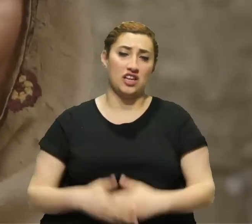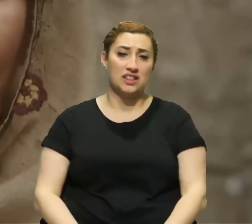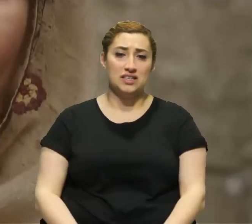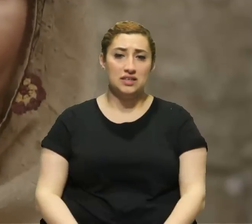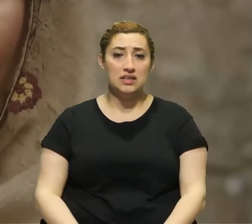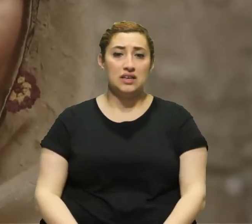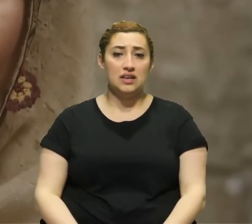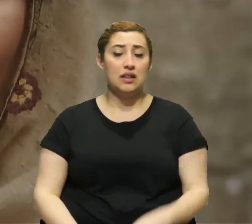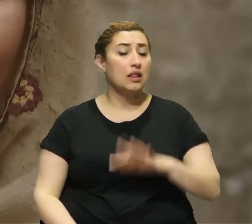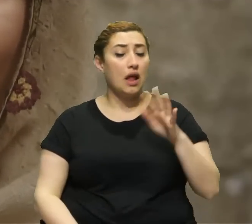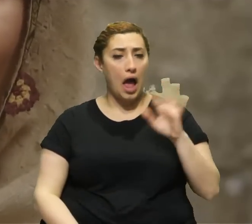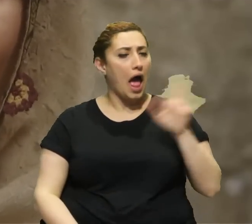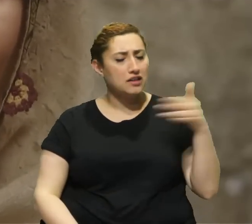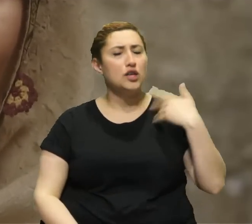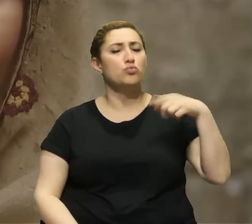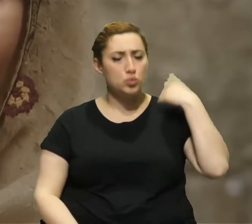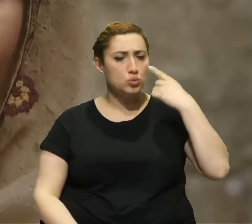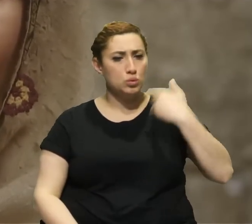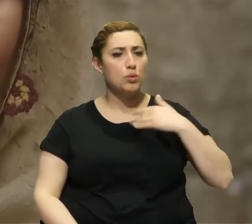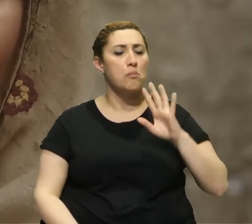Her türlüsü aklıma gelirdi de...